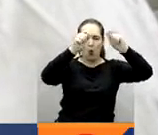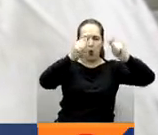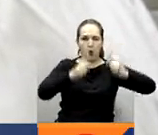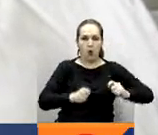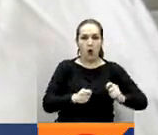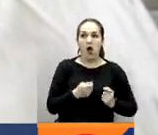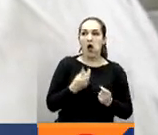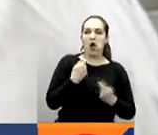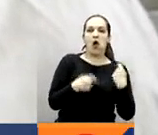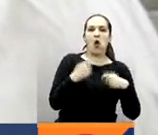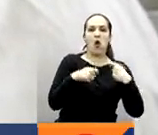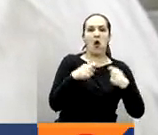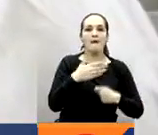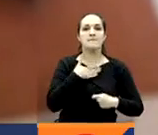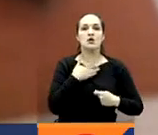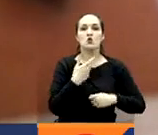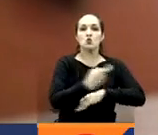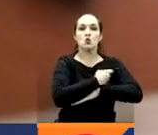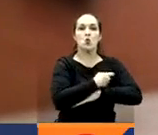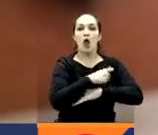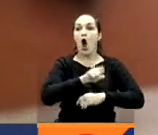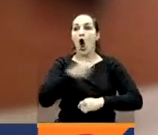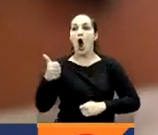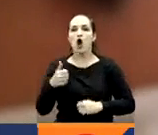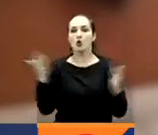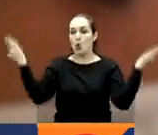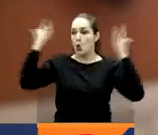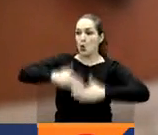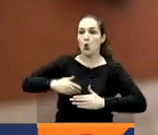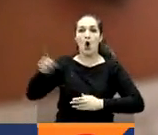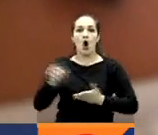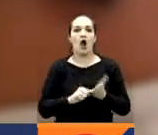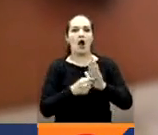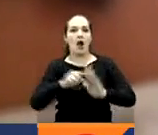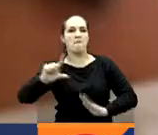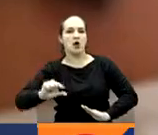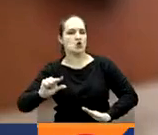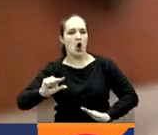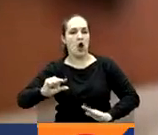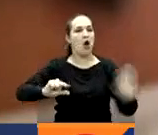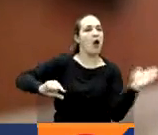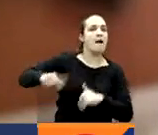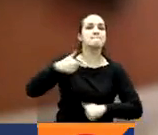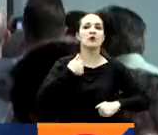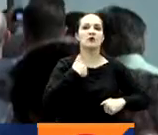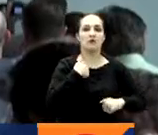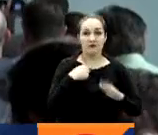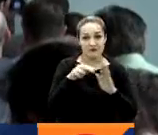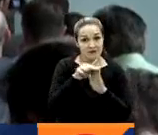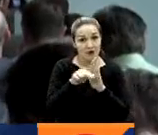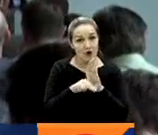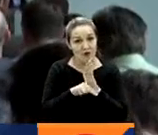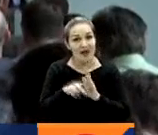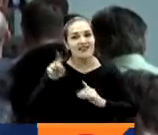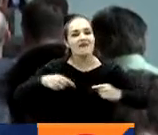sanción, el caso está centrado en el mecanismo de comparació precios en el que favorecía su pr herramienta sobre otras